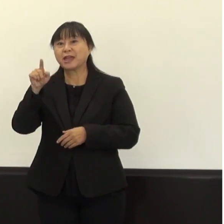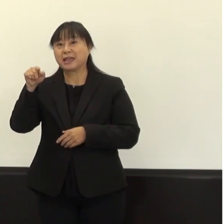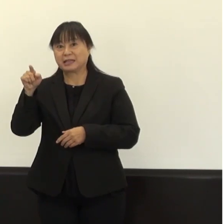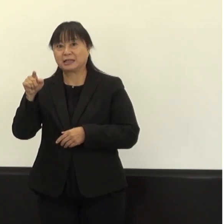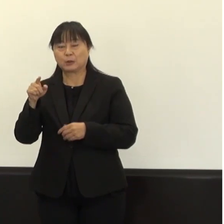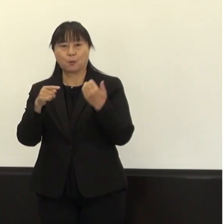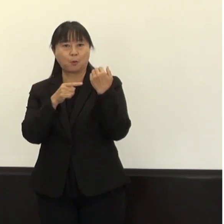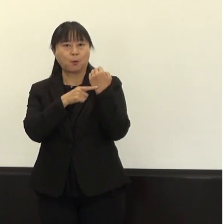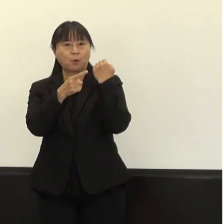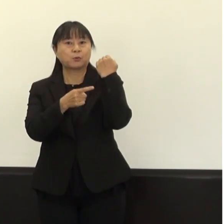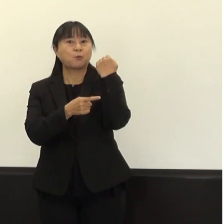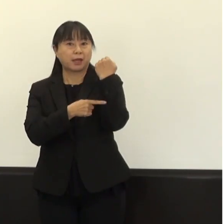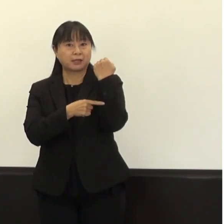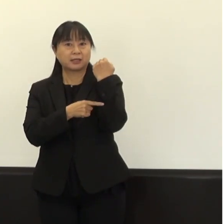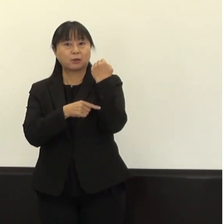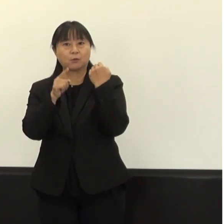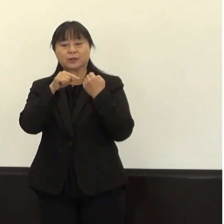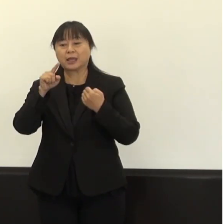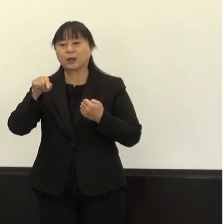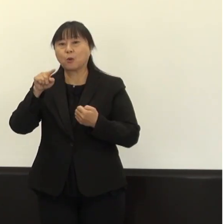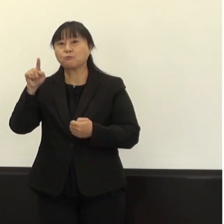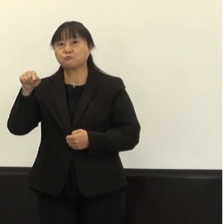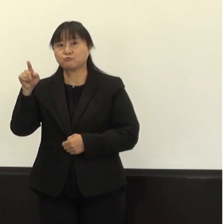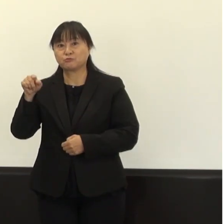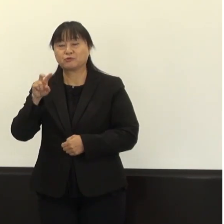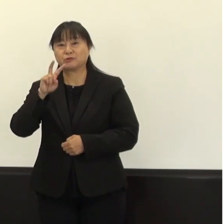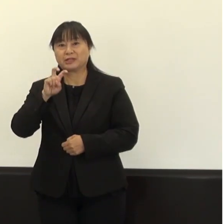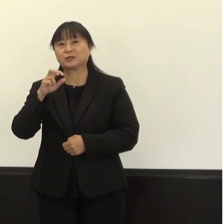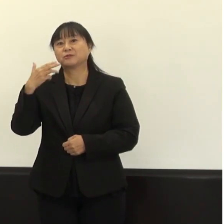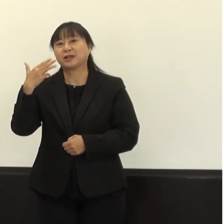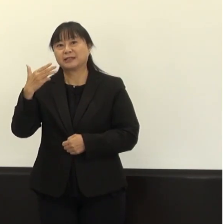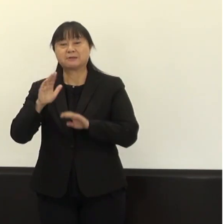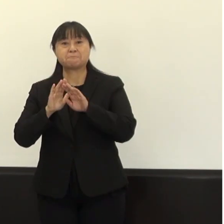ＣＯＰ(コップ)２８（国連 気候変動枠組 条約締結国会議） が開催されていました